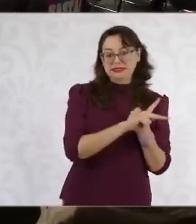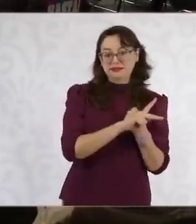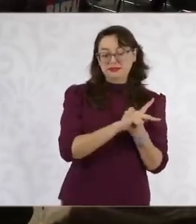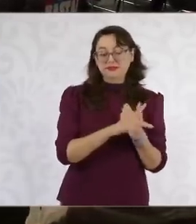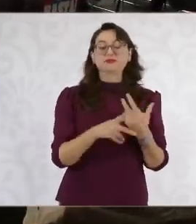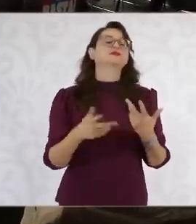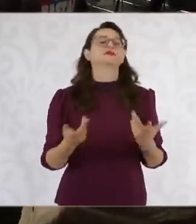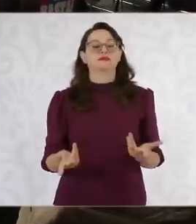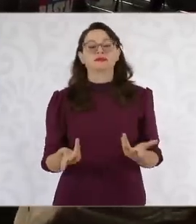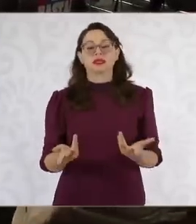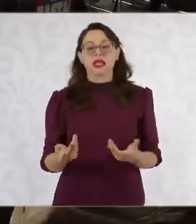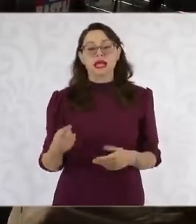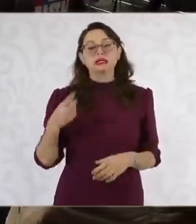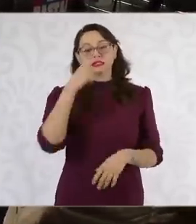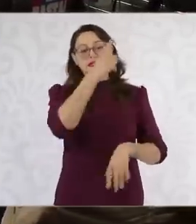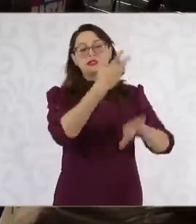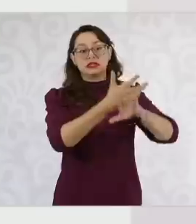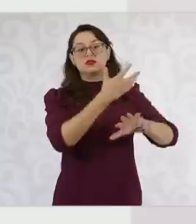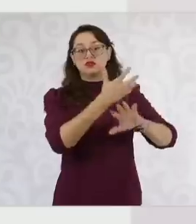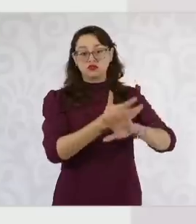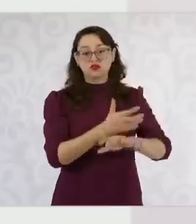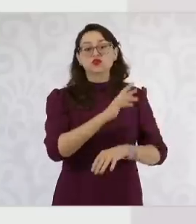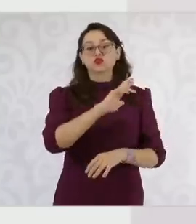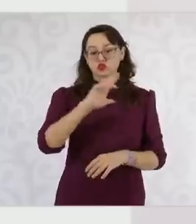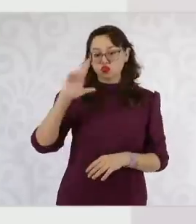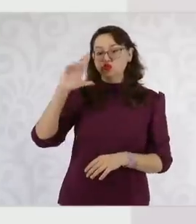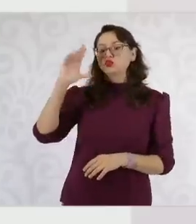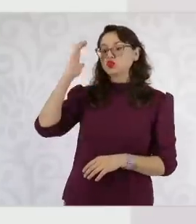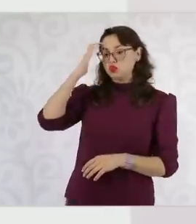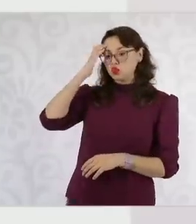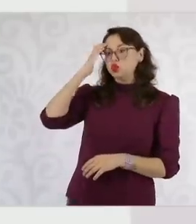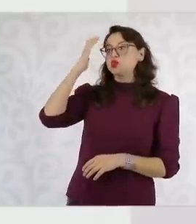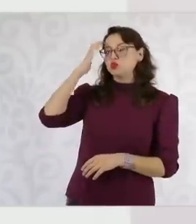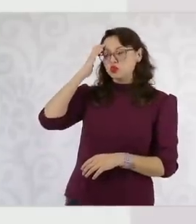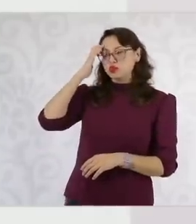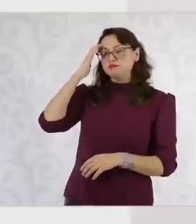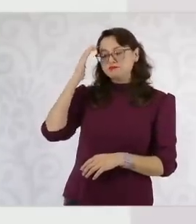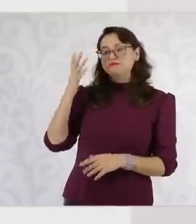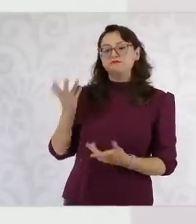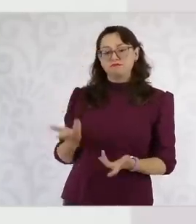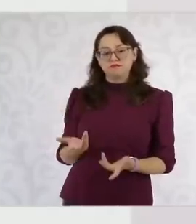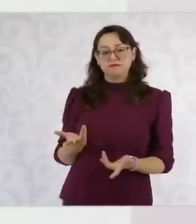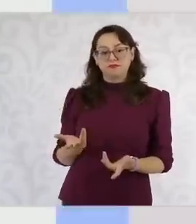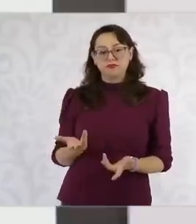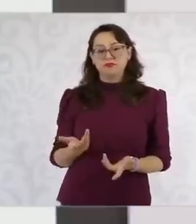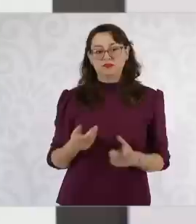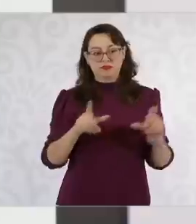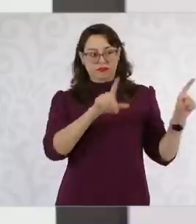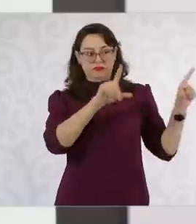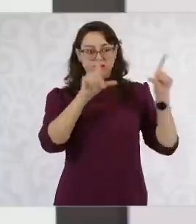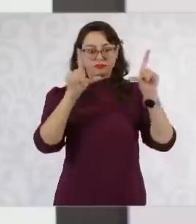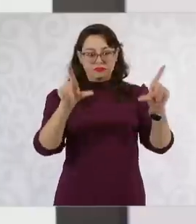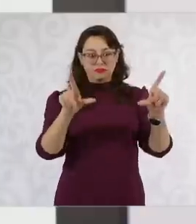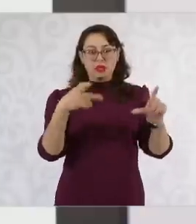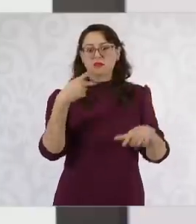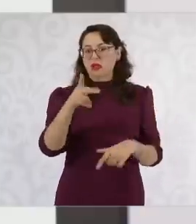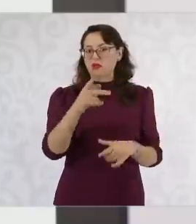Justicia esto Esta es una traducción de esa parte ustedes pueden encontrar en la red el informe del